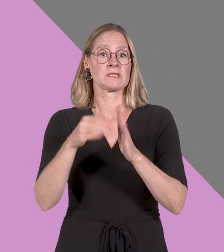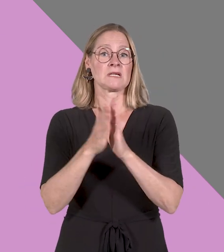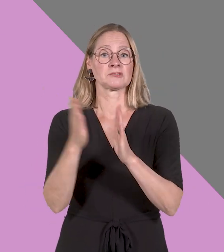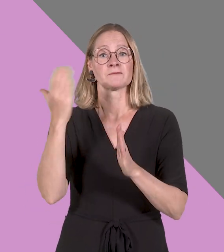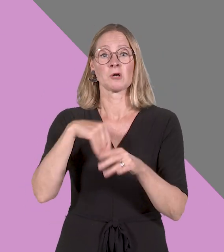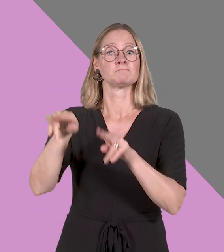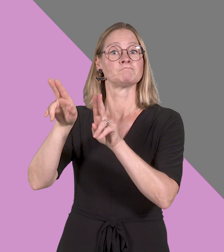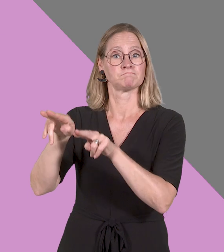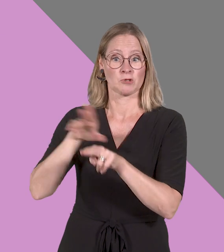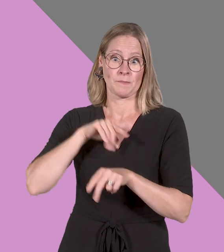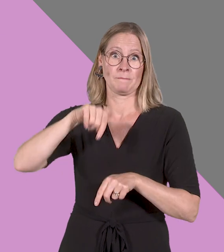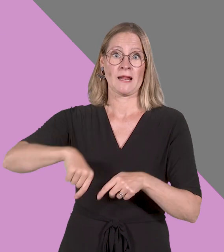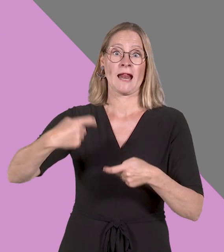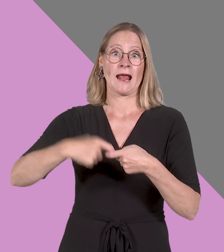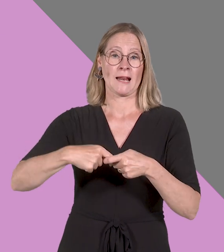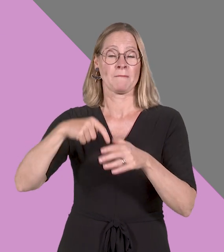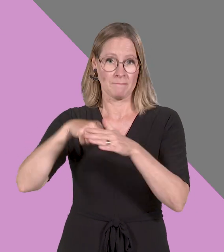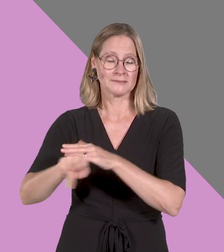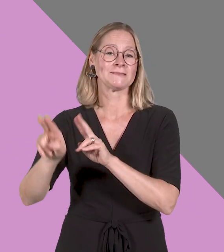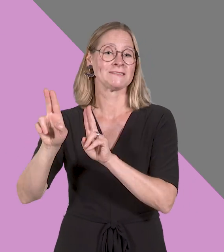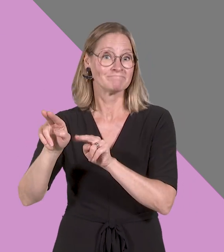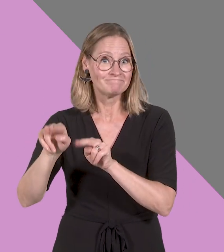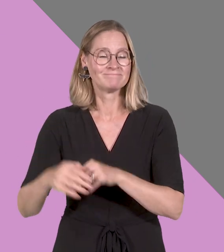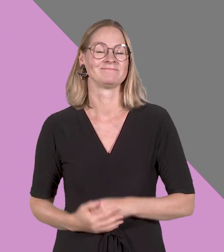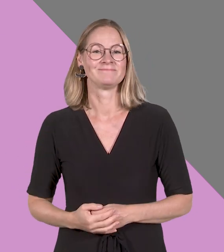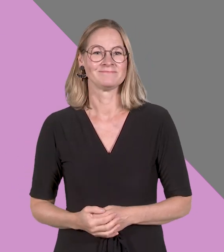Viittomakielisessä kirjastossa oheisen linkin kautta.